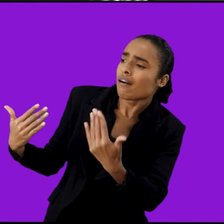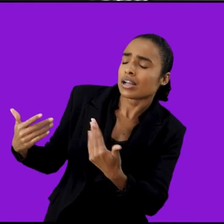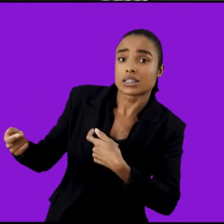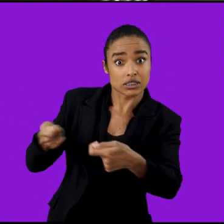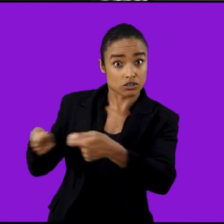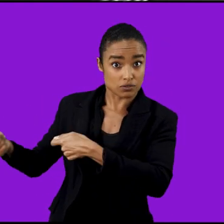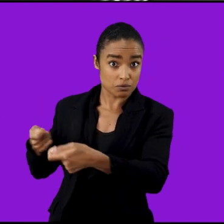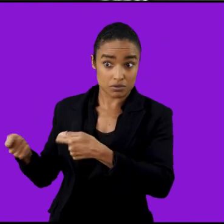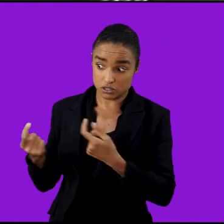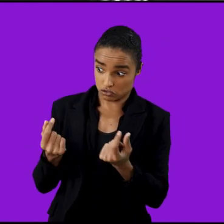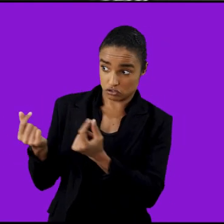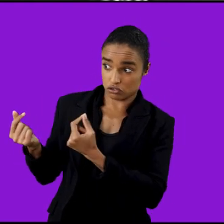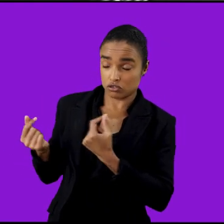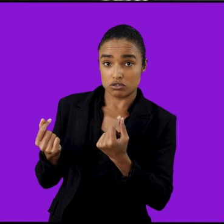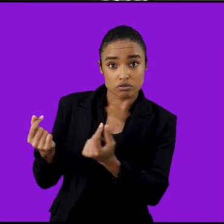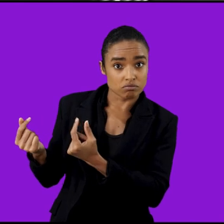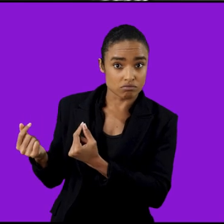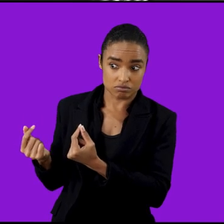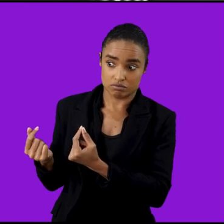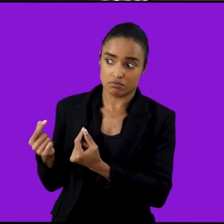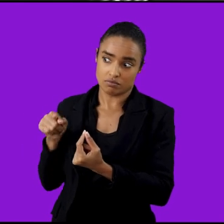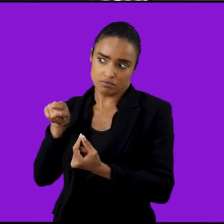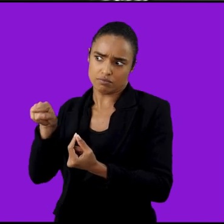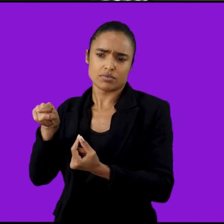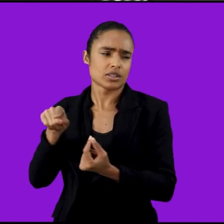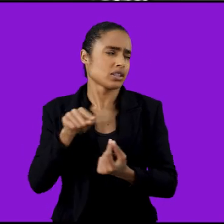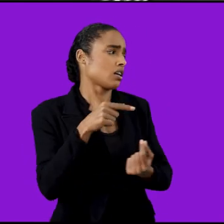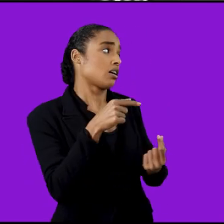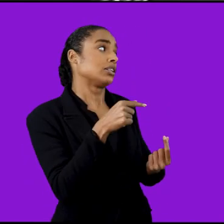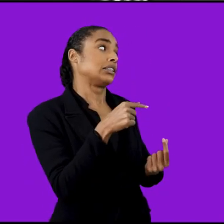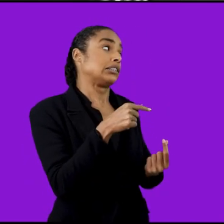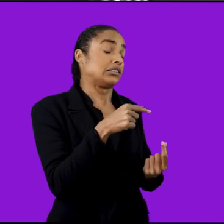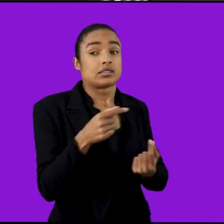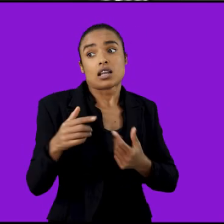Olha… Porque é o seguinte, né, tipo? Você vem